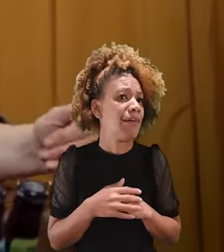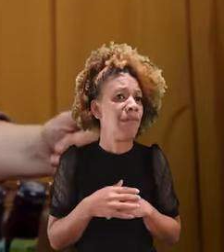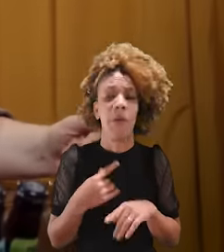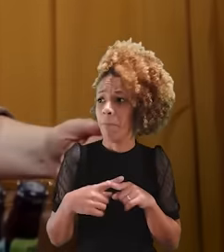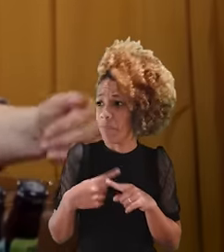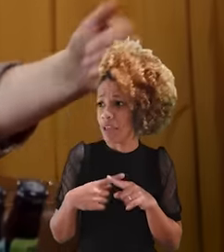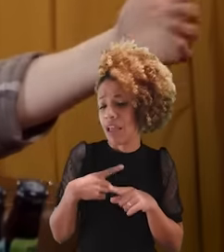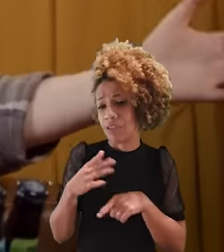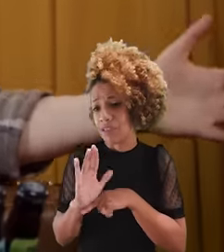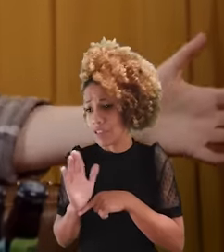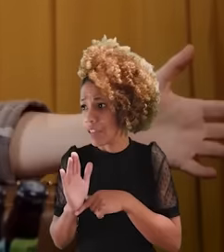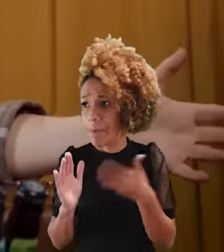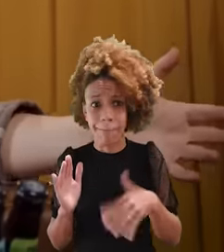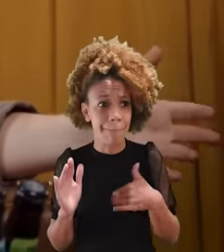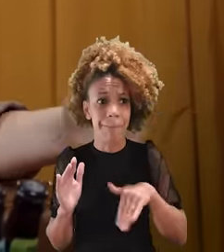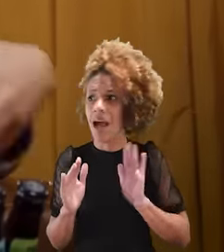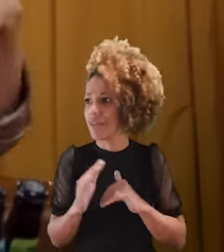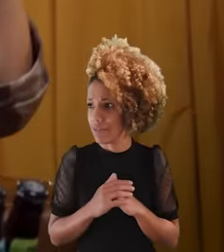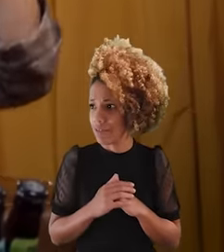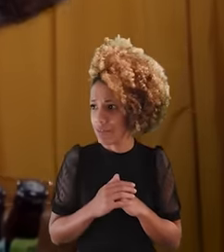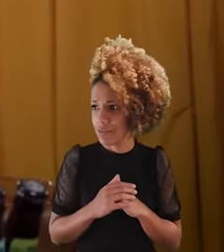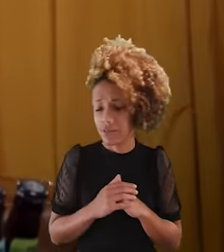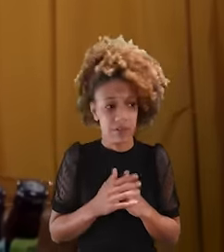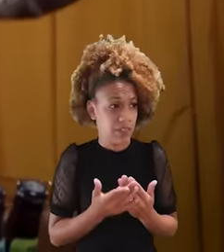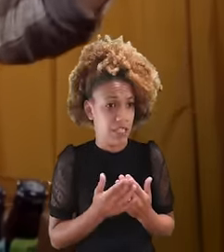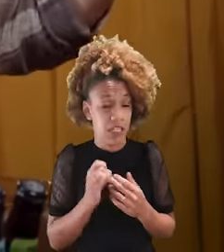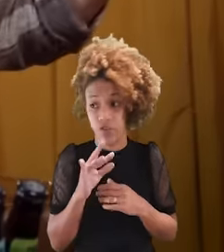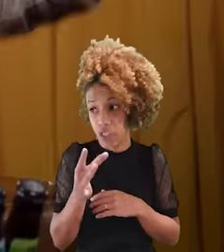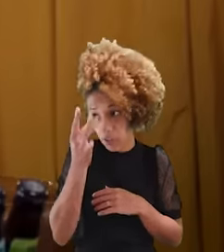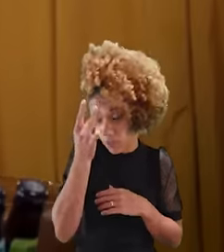que o cinema é mais caro que o teatro as pessoas não sabem puseram na cabeça que o teatro é uma